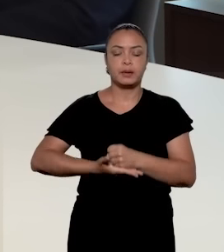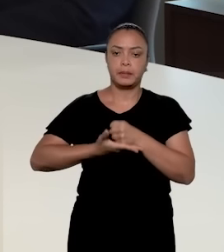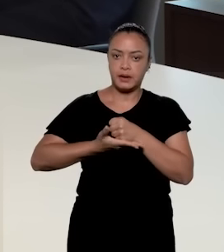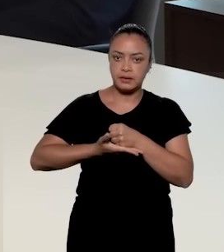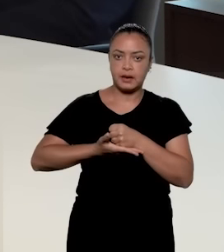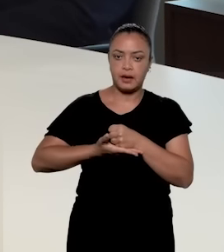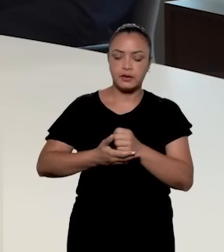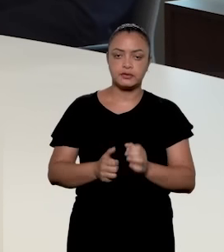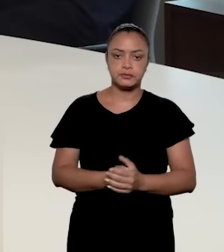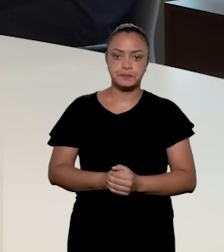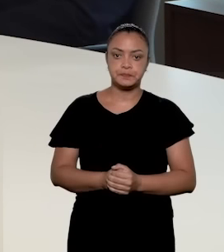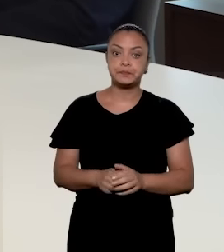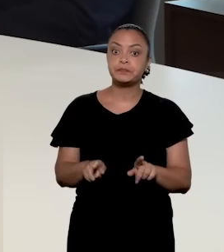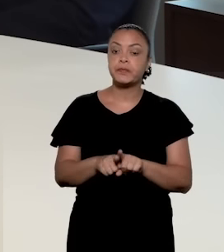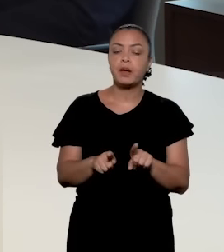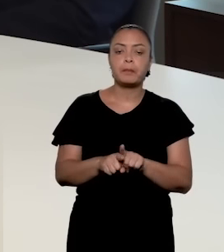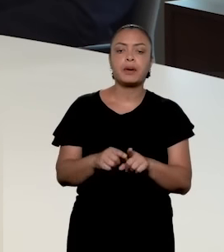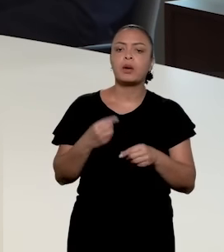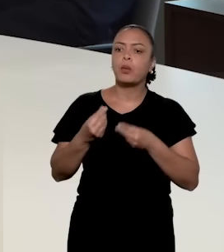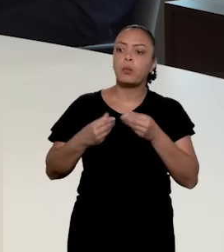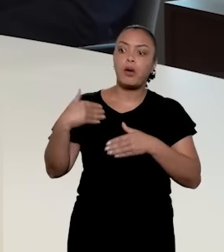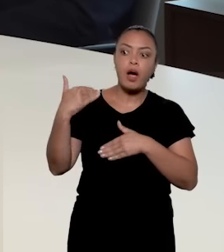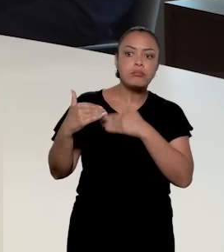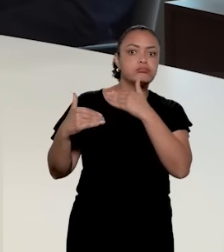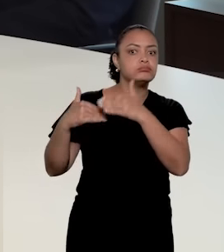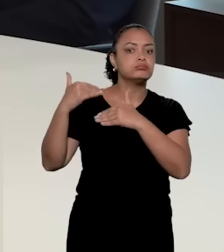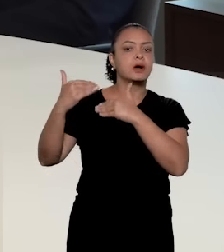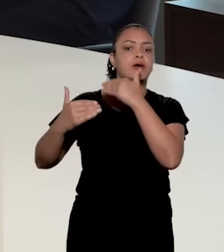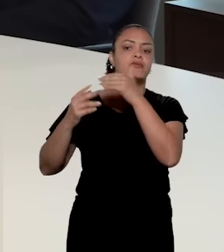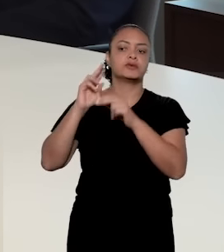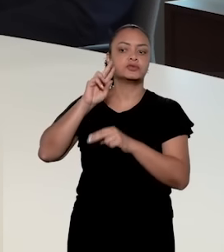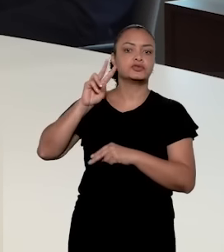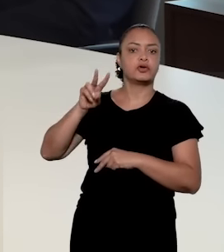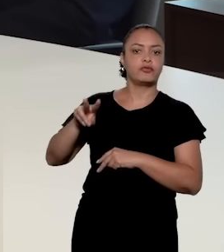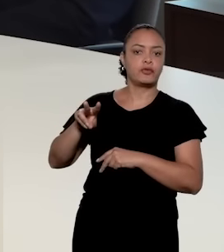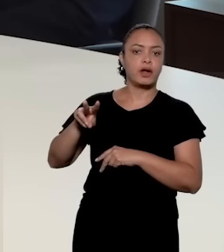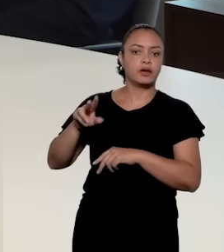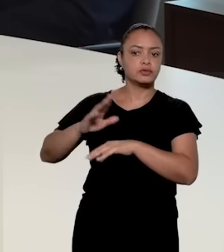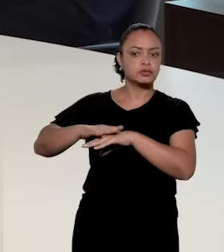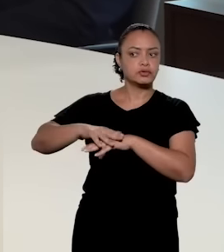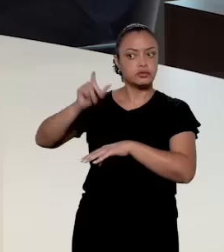E se o senhor puder comentar também, os avanços que a gente tem visto para o produtor rural?